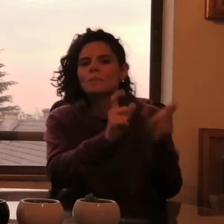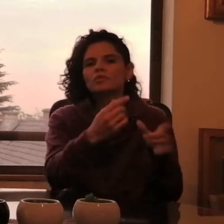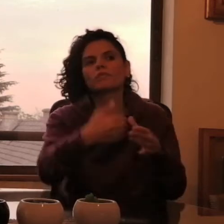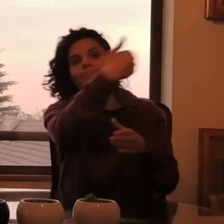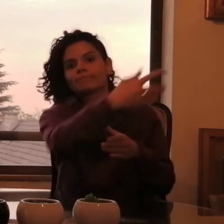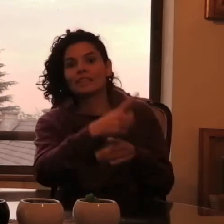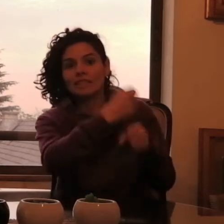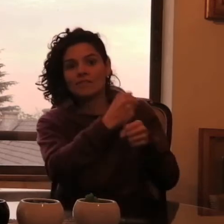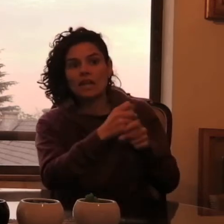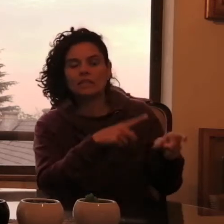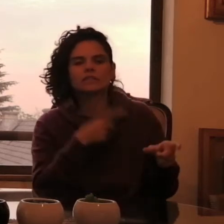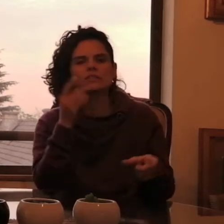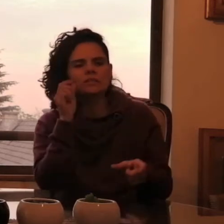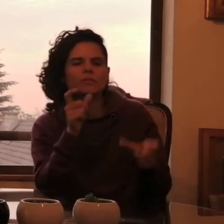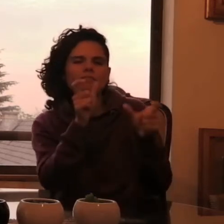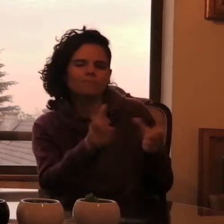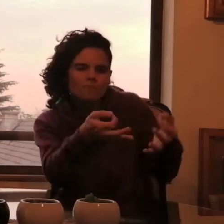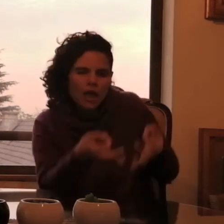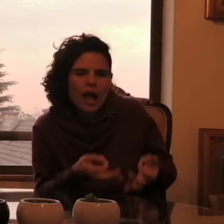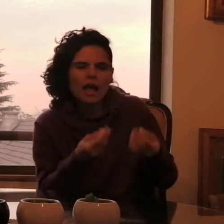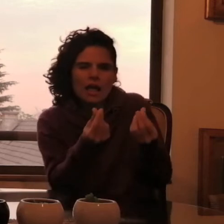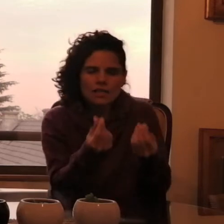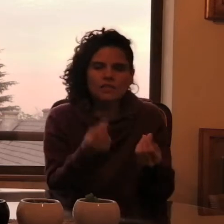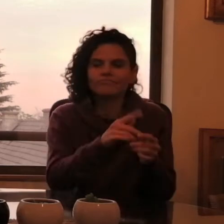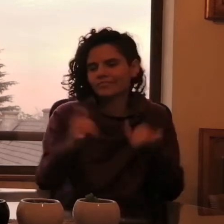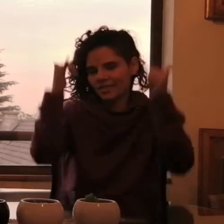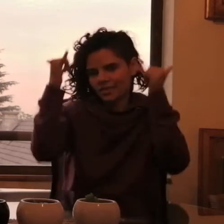hacían la pega, controlarle las platas y todo igual entretenido, de estructura misma en